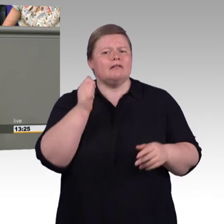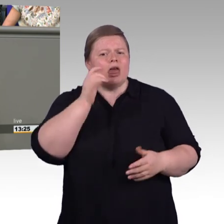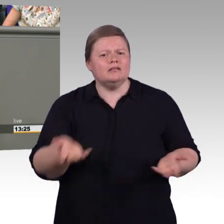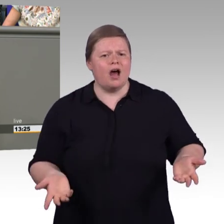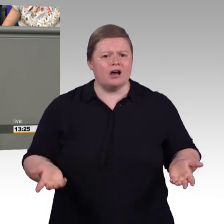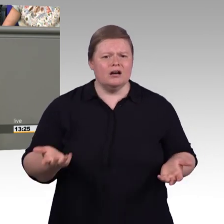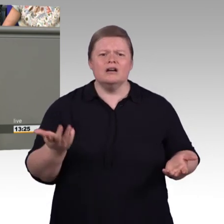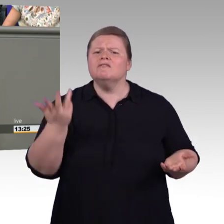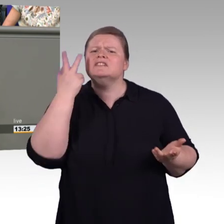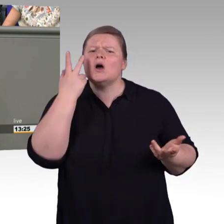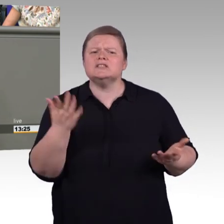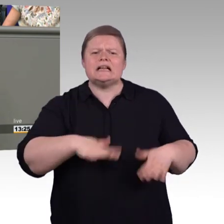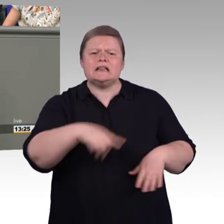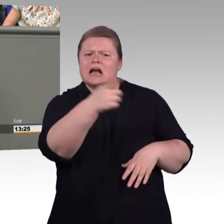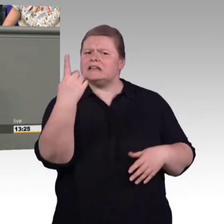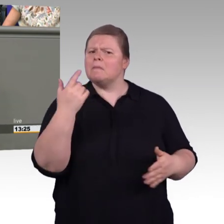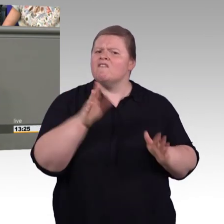in Deutschland von ihren Eltern vernachlässigt.